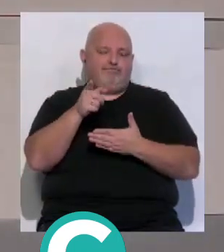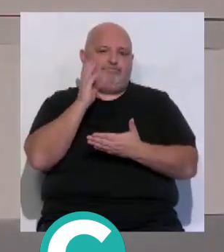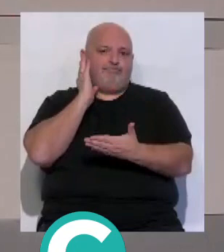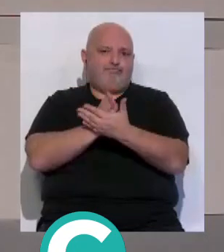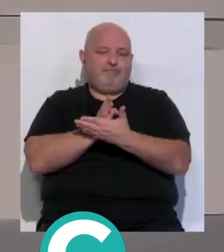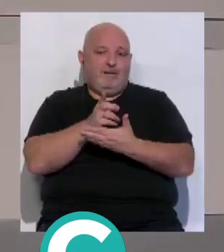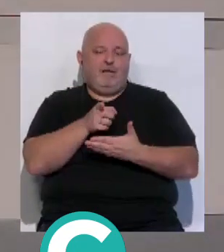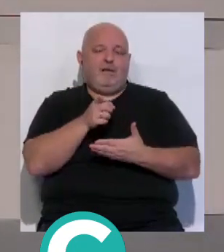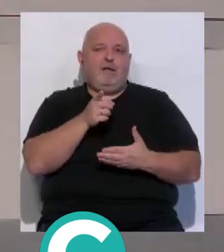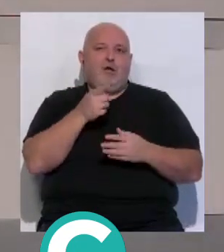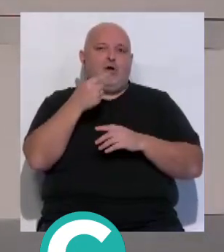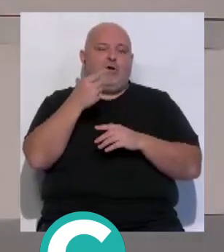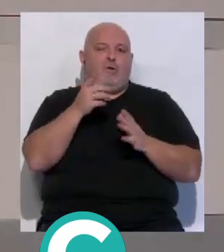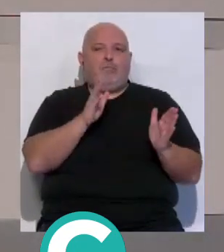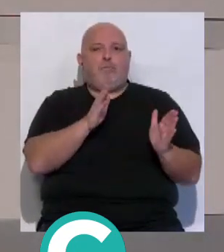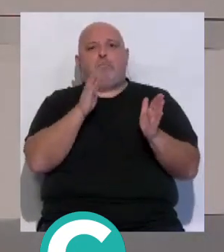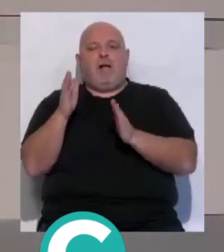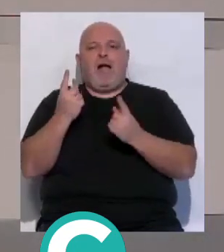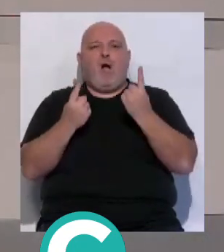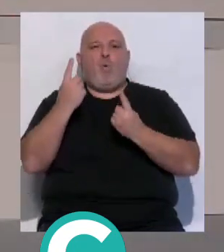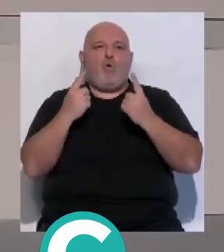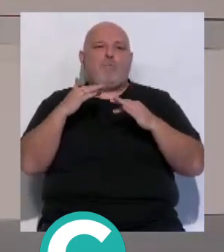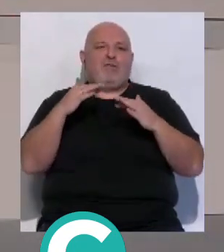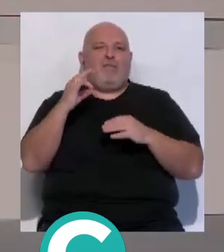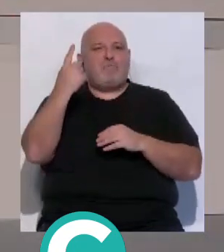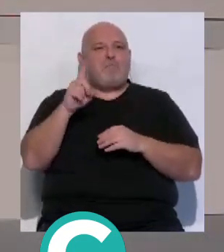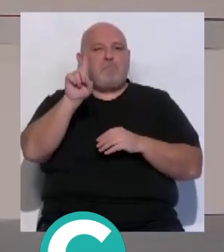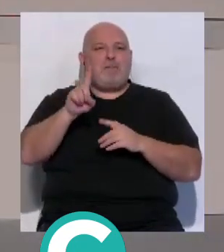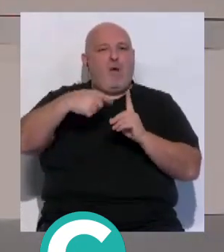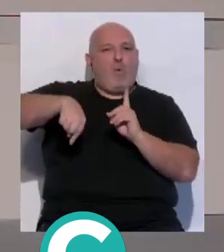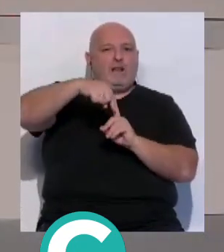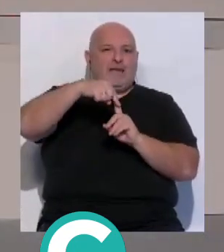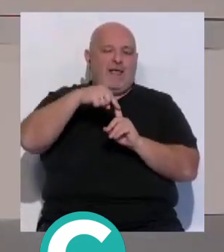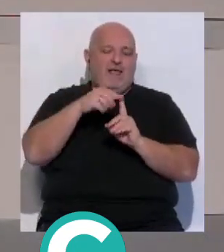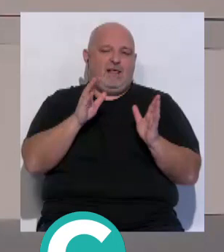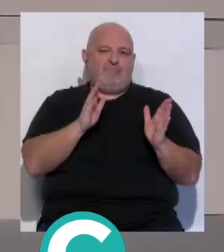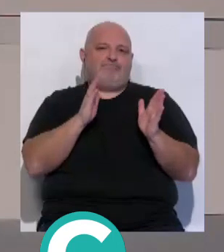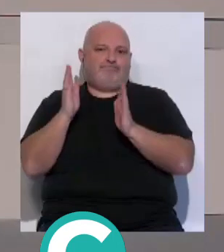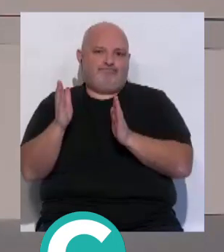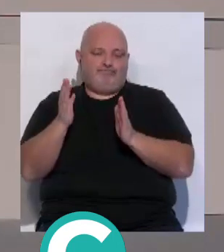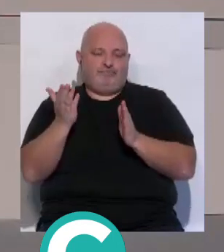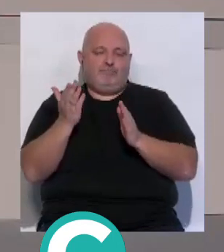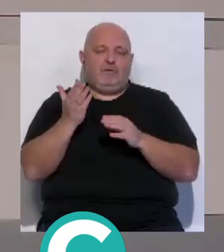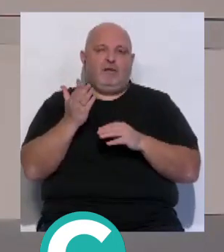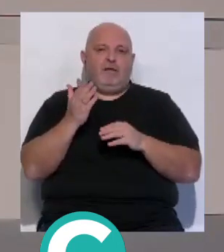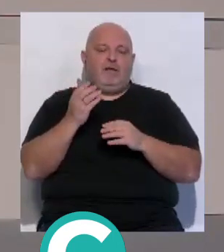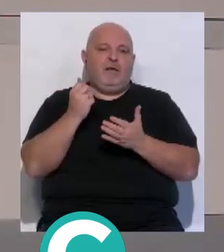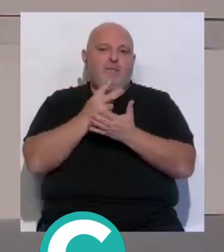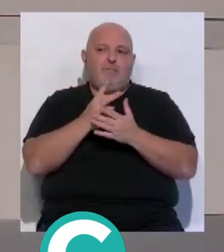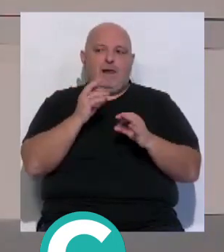mes lo que obli a hacer esa bueno esa pausa luego hacer otra mini pretemporada Para empezar ahora